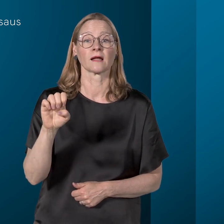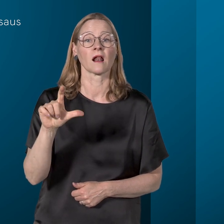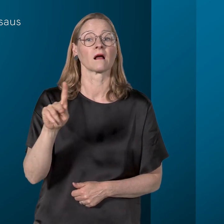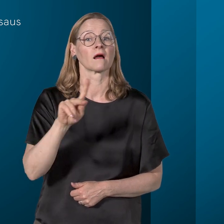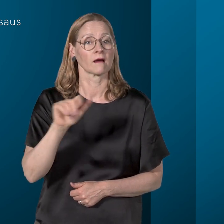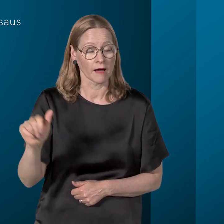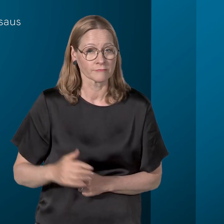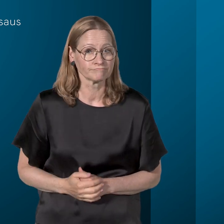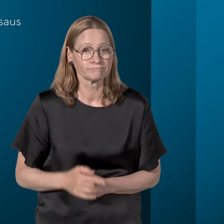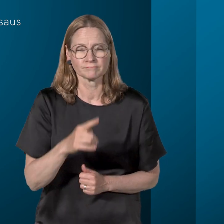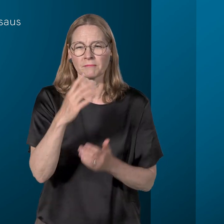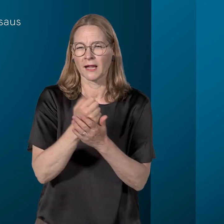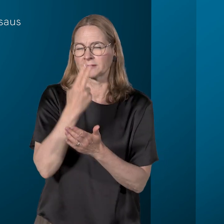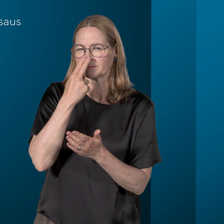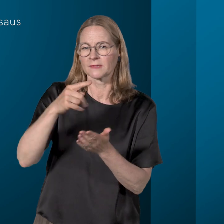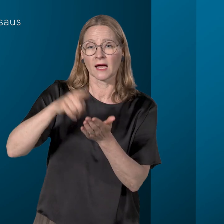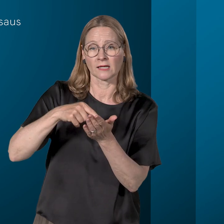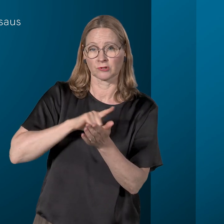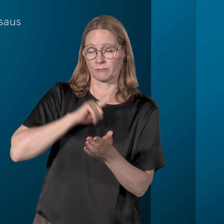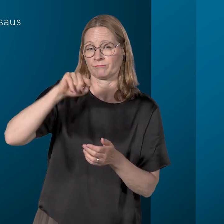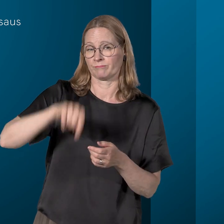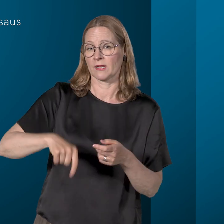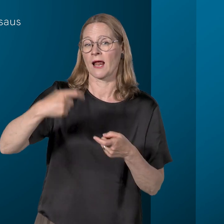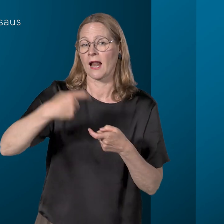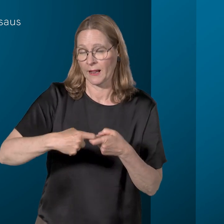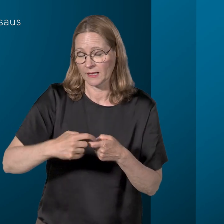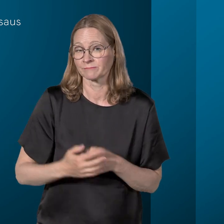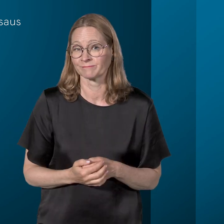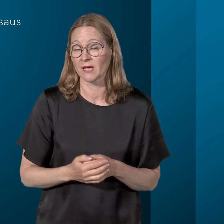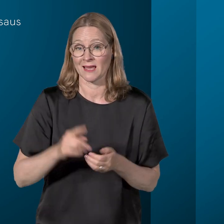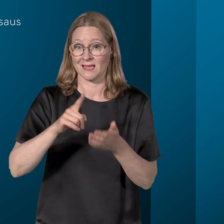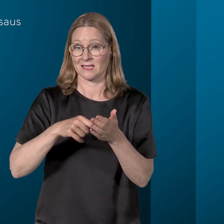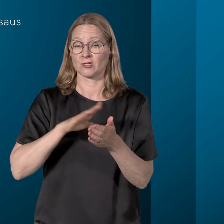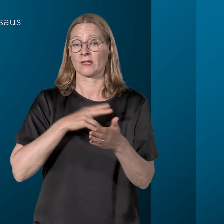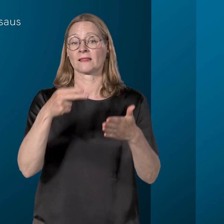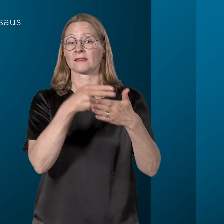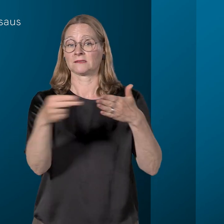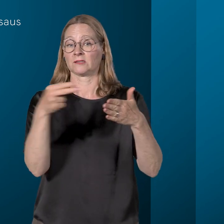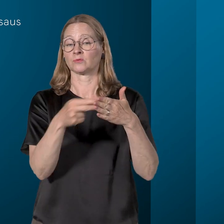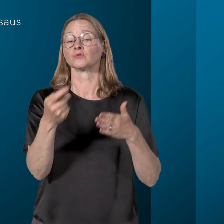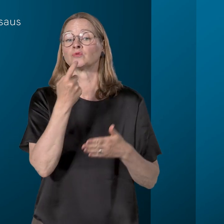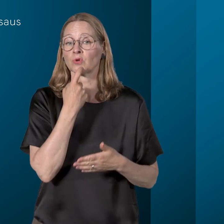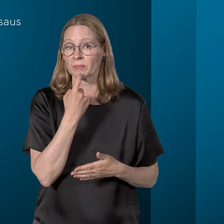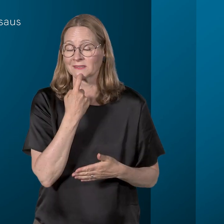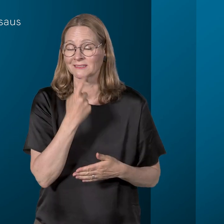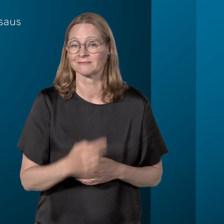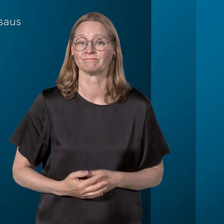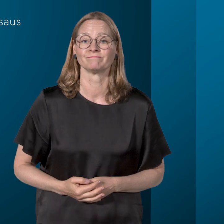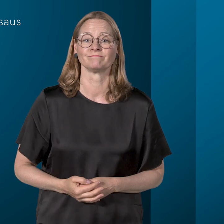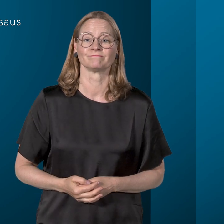asian tiimoilta. Pääset katsomaan haastattelun oheisen linkin kautta. Haastattelu on tekstitetty suomeksi.